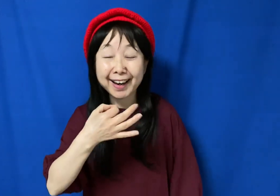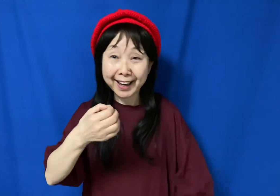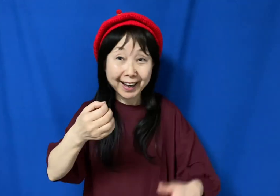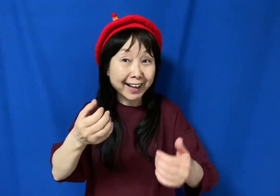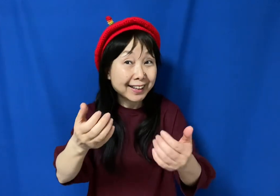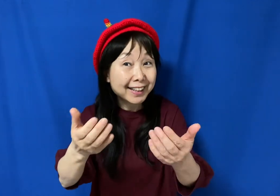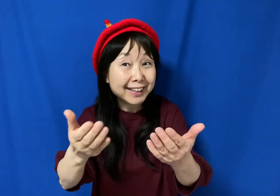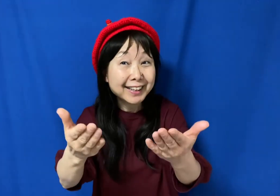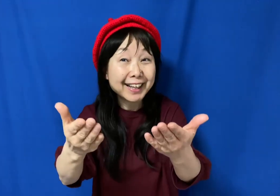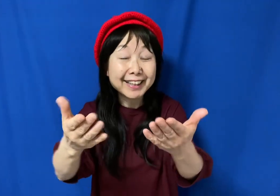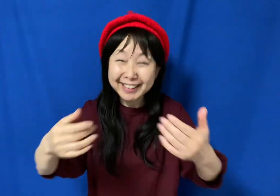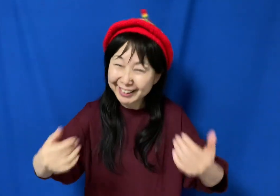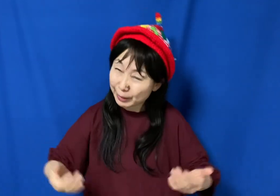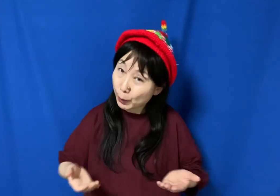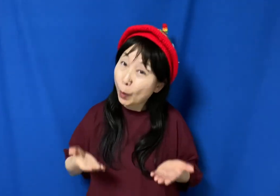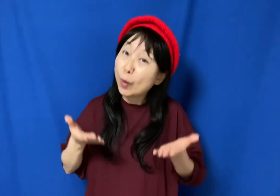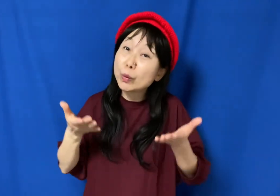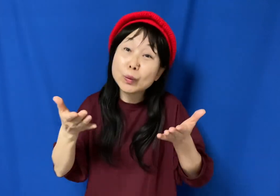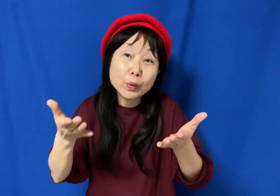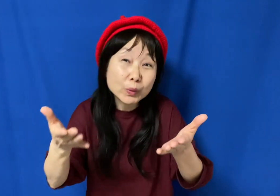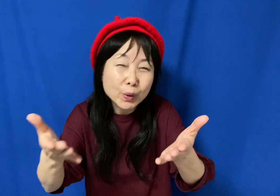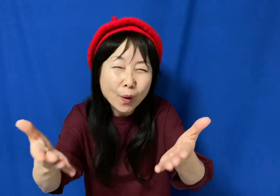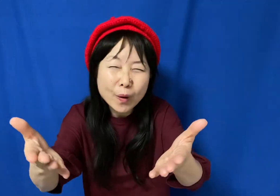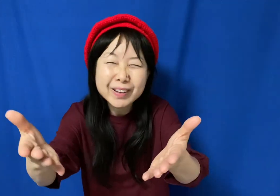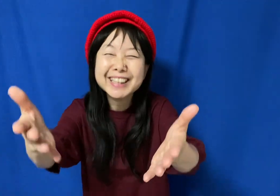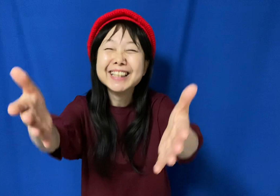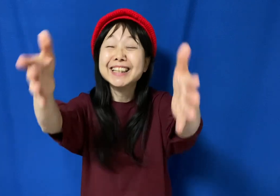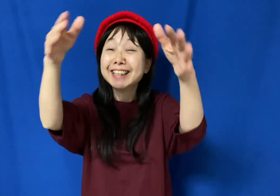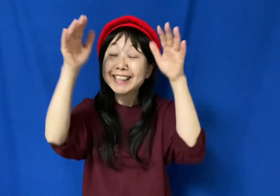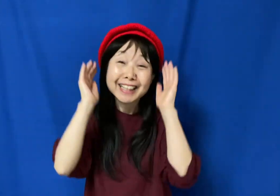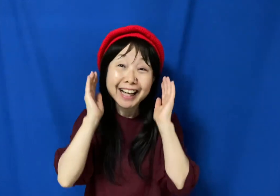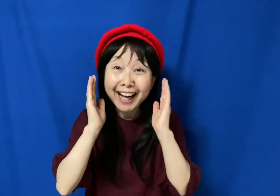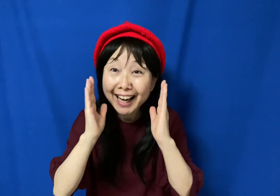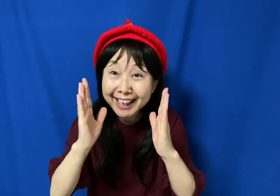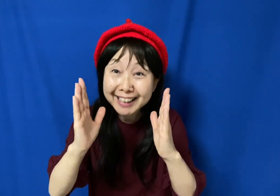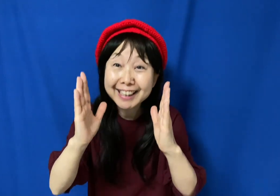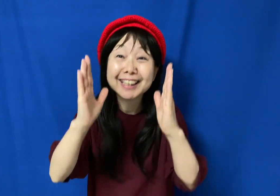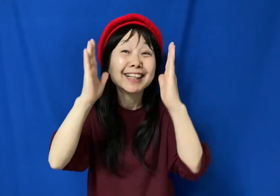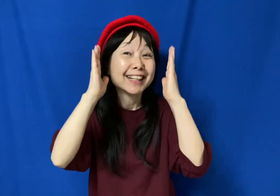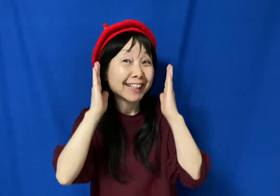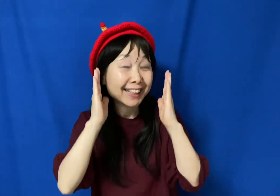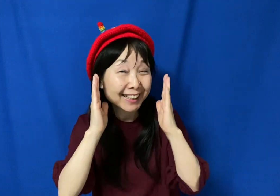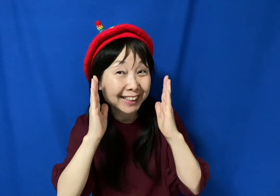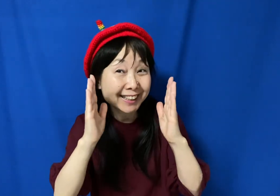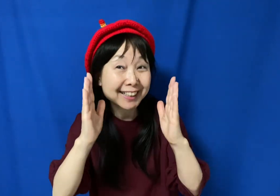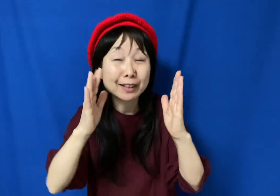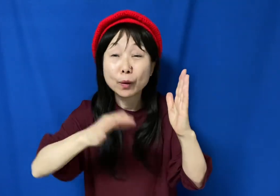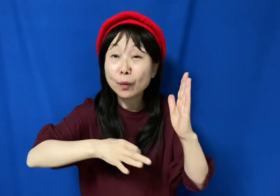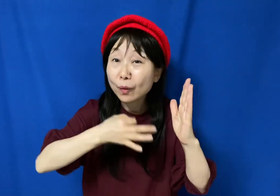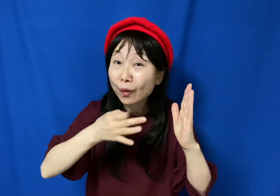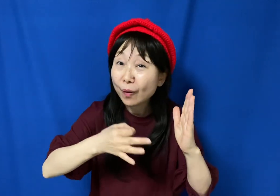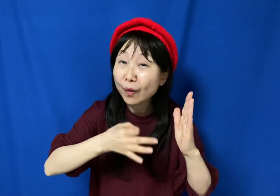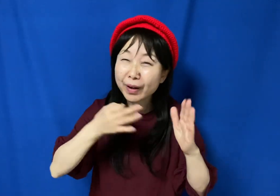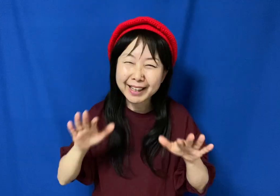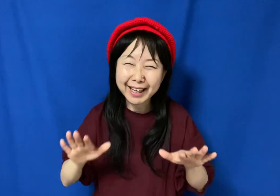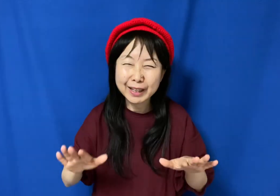あなたに届くように ありったけの（手話：一生懸命） 声で